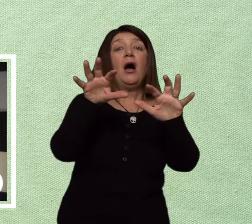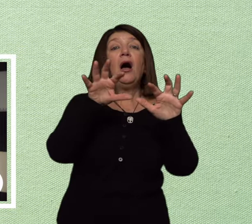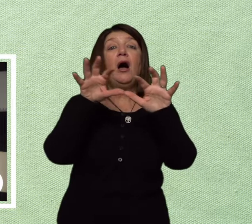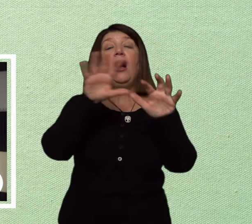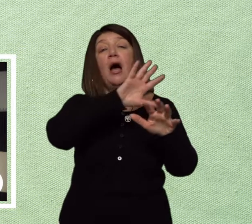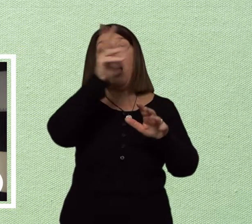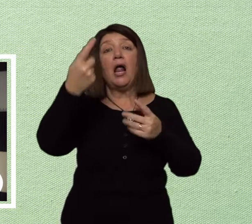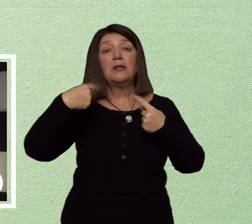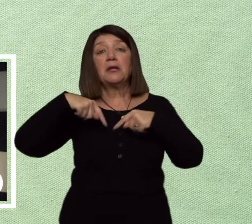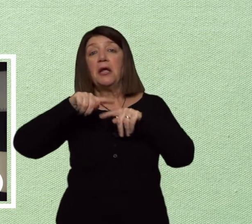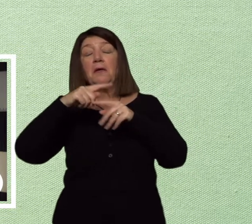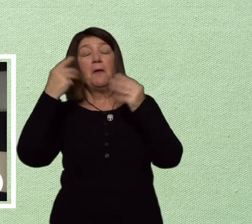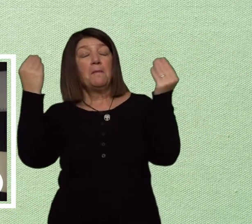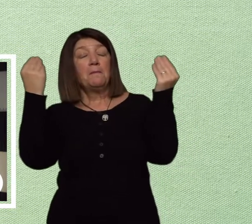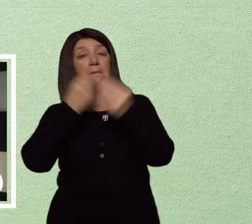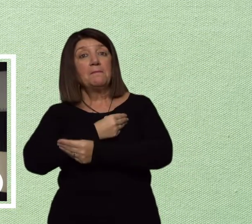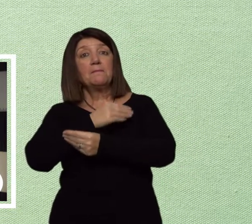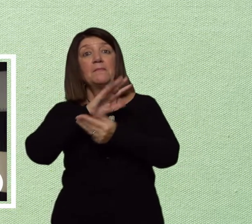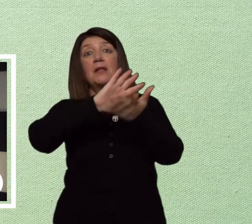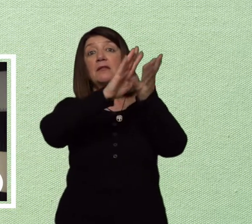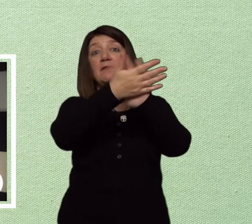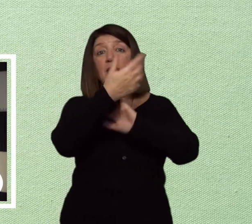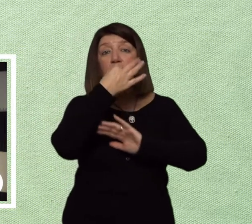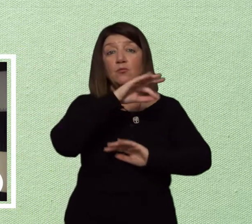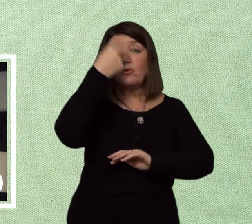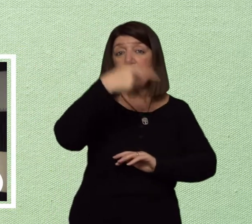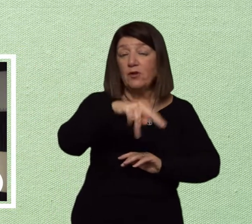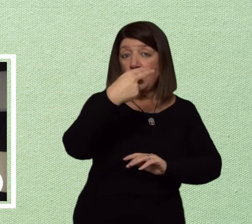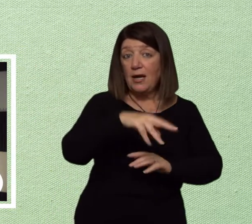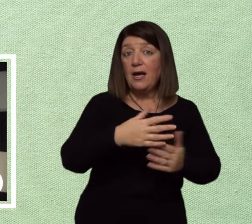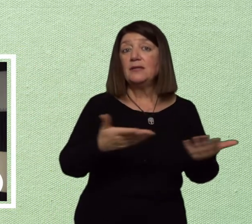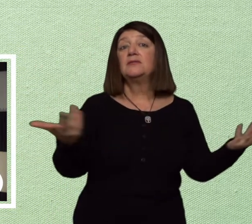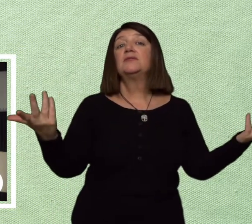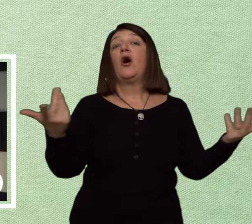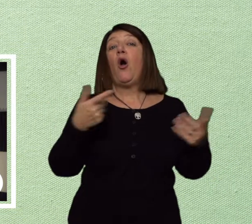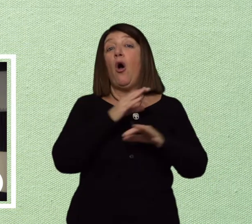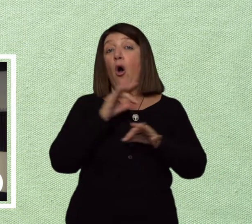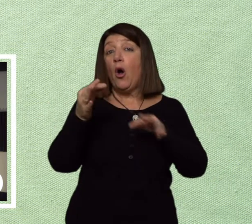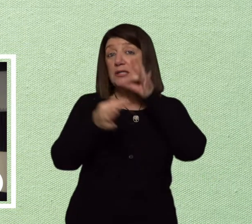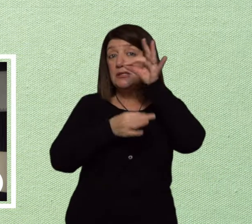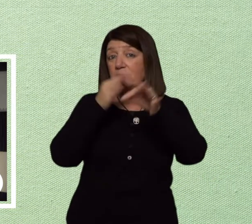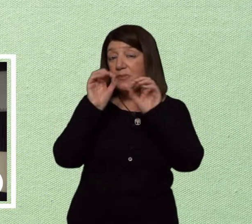assolutamente negative, abusanti e quindi anche l'uso della contraccezione, la difesa della